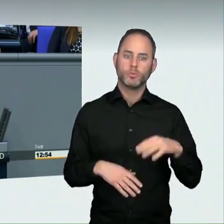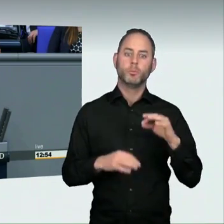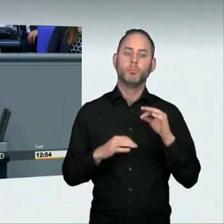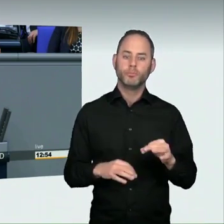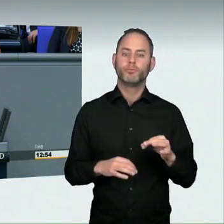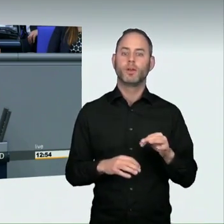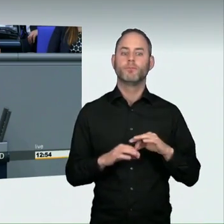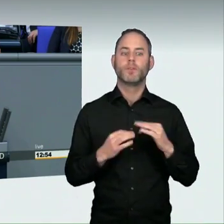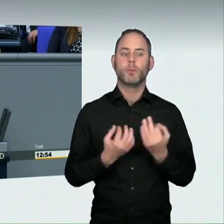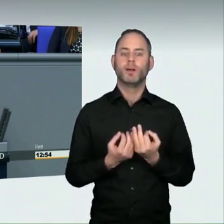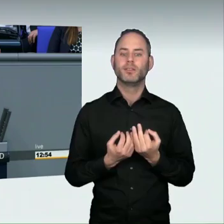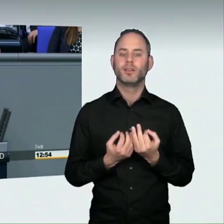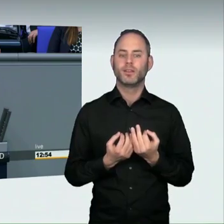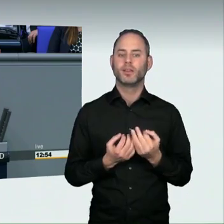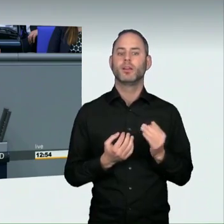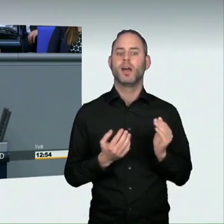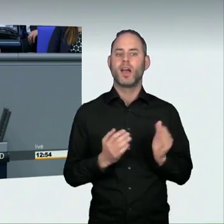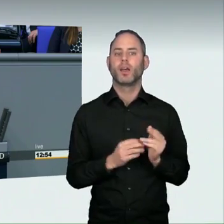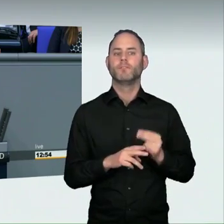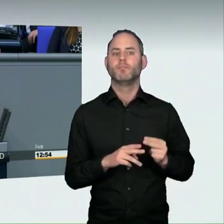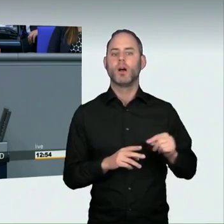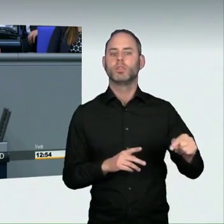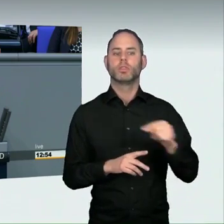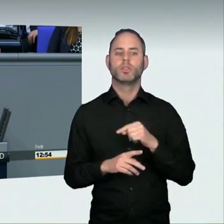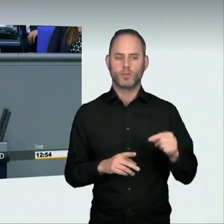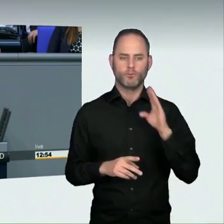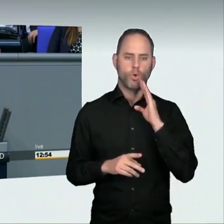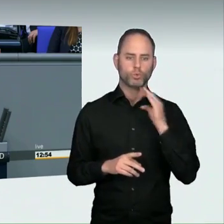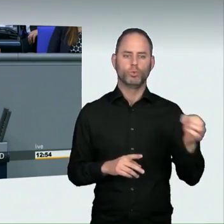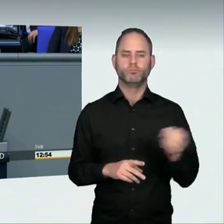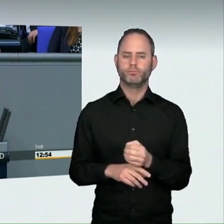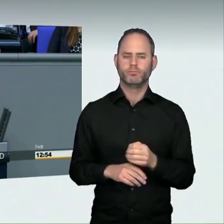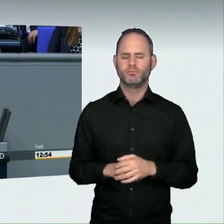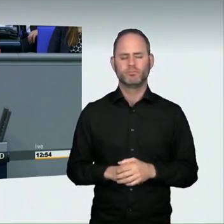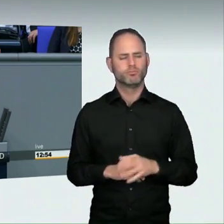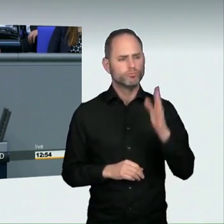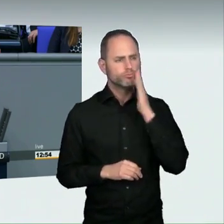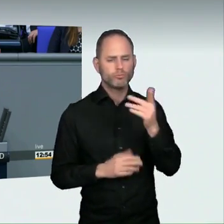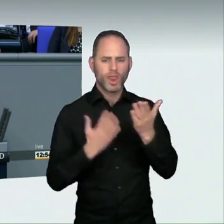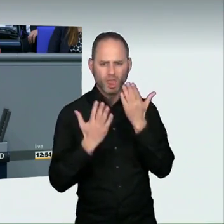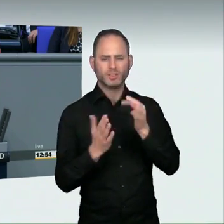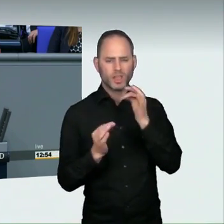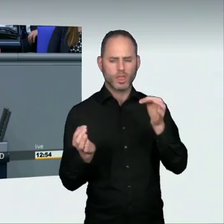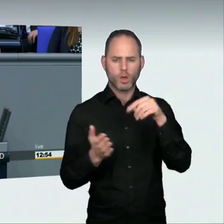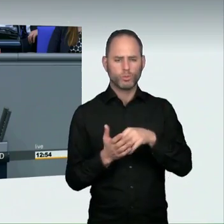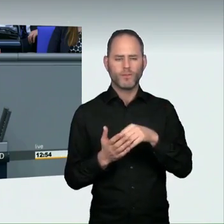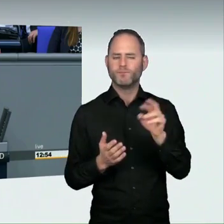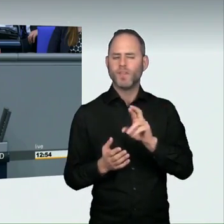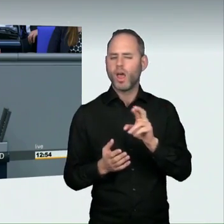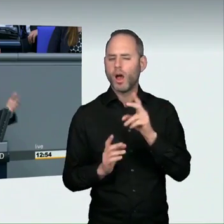Cousin, Sohn, Tante, Großeltern, wollen Sie offensichtlich auch langjährige Partner schlechterstellen, wenn sie nicht verheiratet sind.